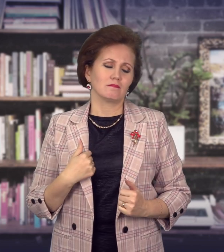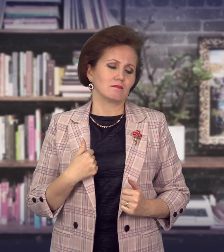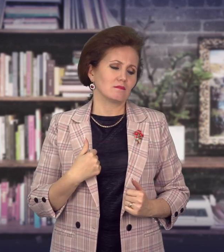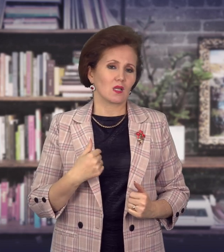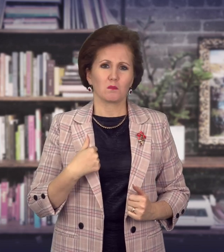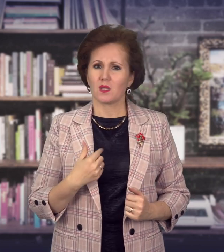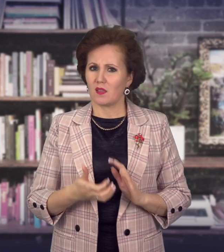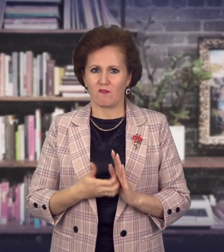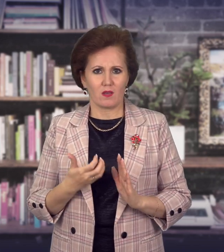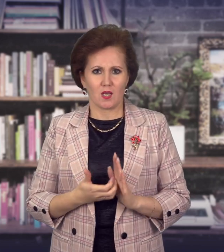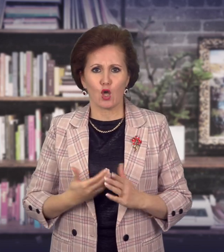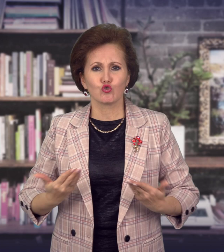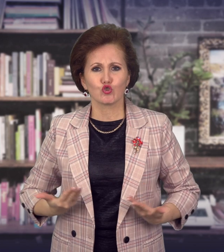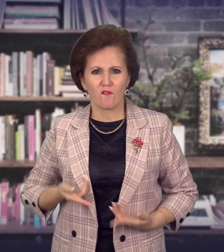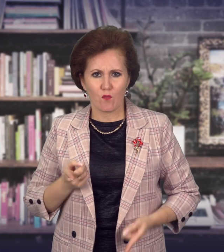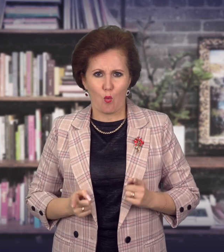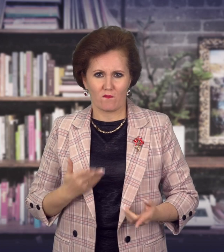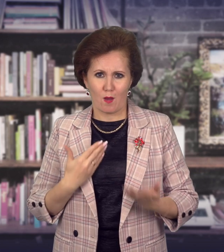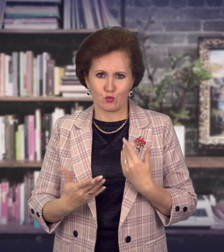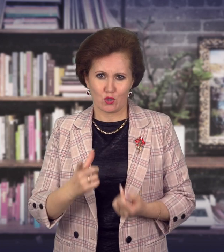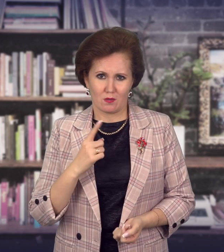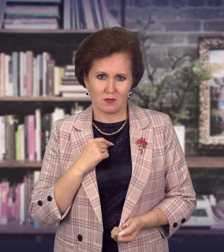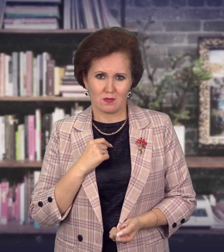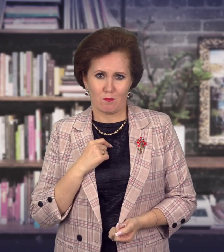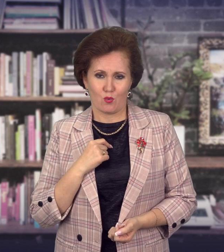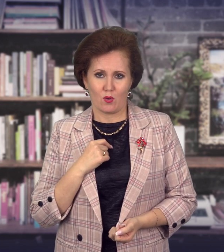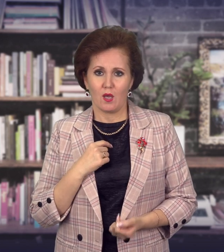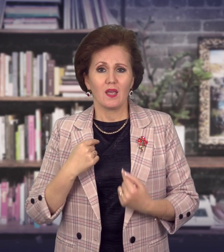Мне не хватает живого общения с тобой!